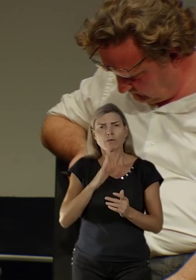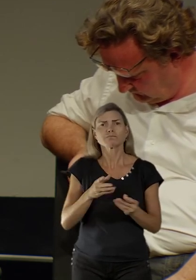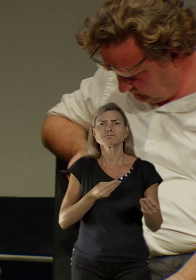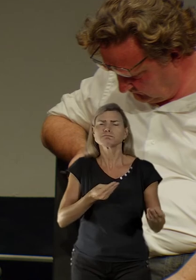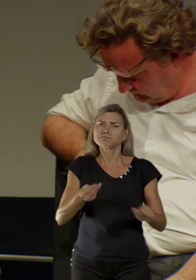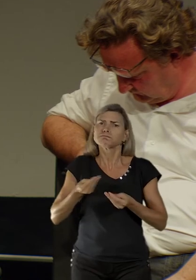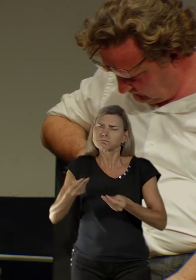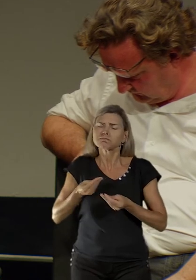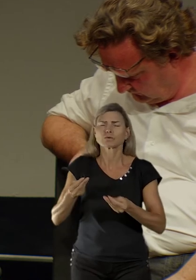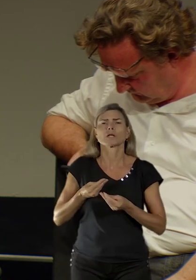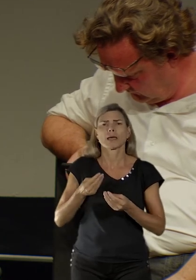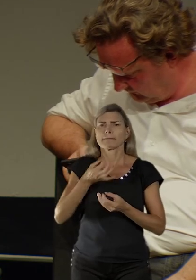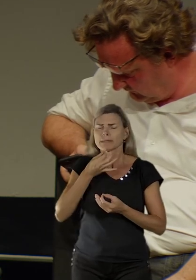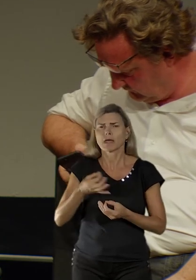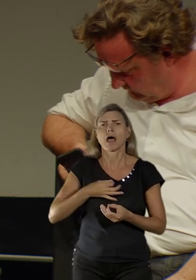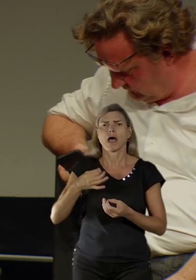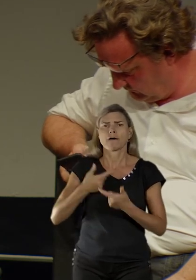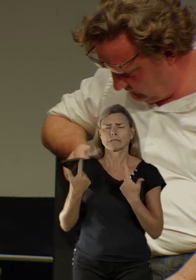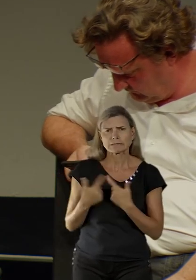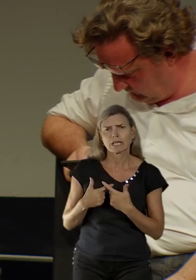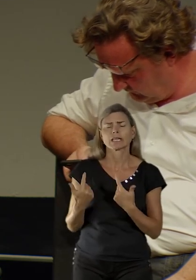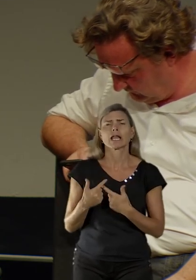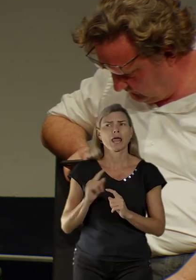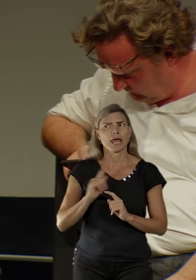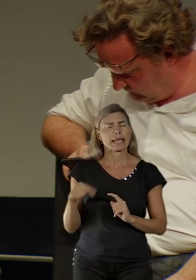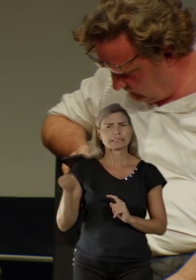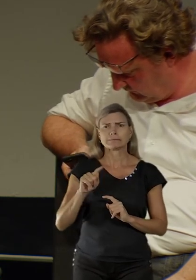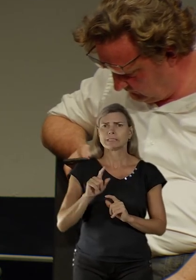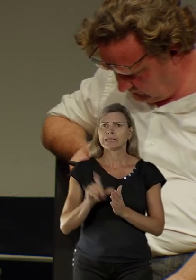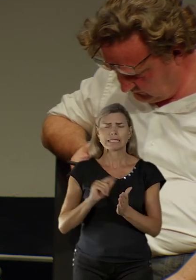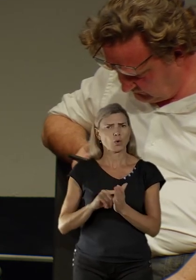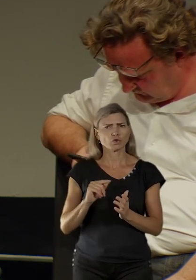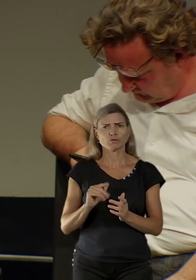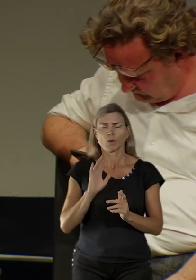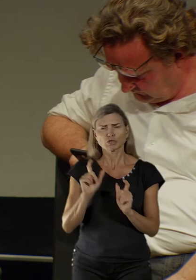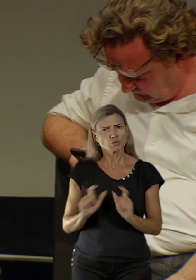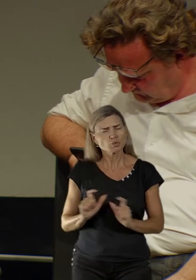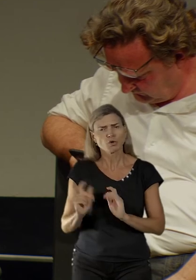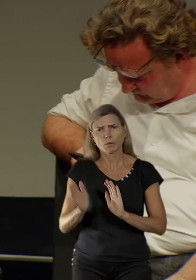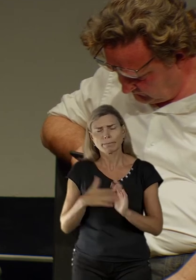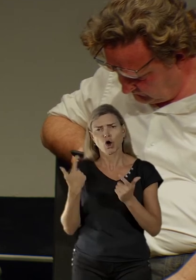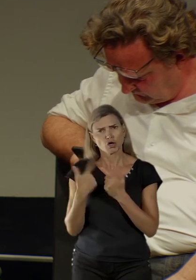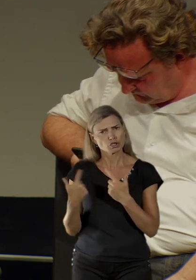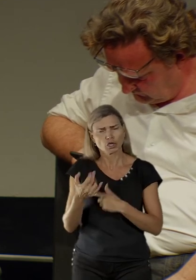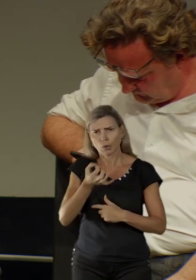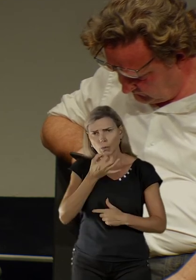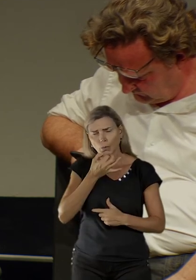a v tom rozhodování. Aby to prostě bylo správně, aby toho nikdo nezneužíval. Je k tomu taky rozsáhlý odůvodník, který tomuto slouží. Ale tam ještě nejsme.